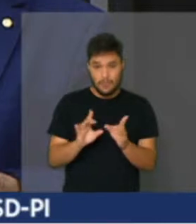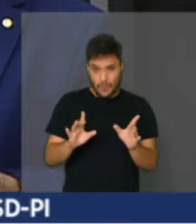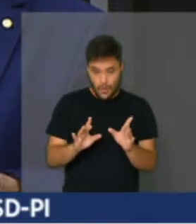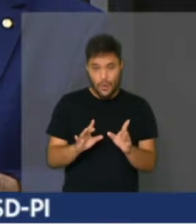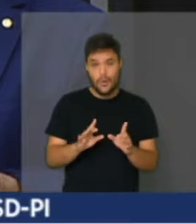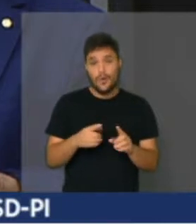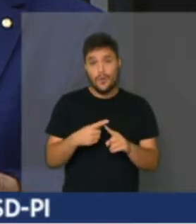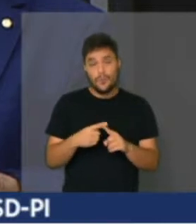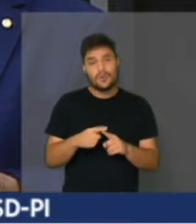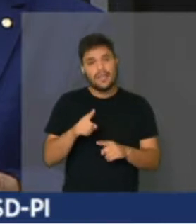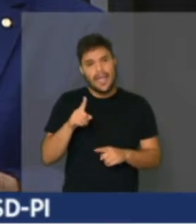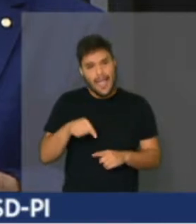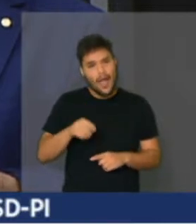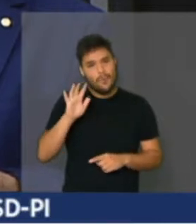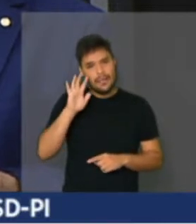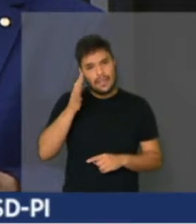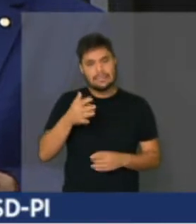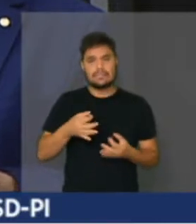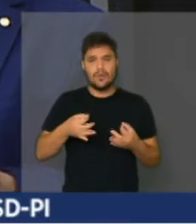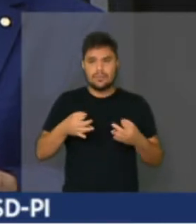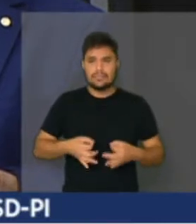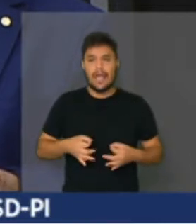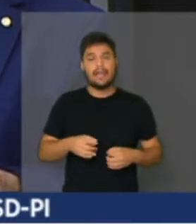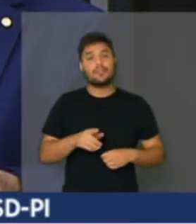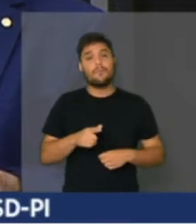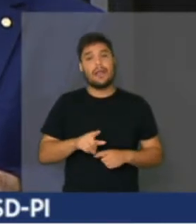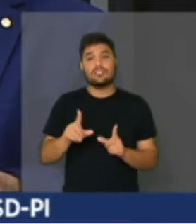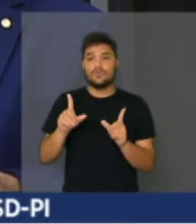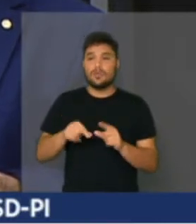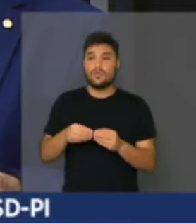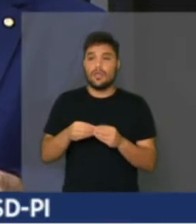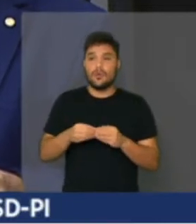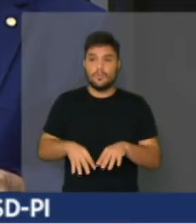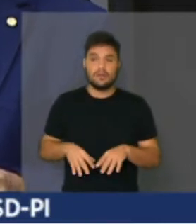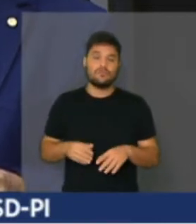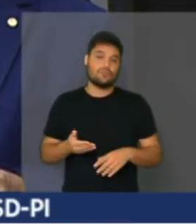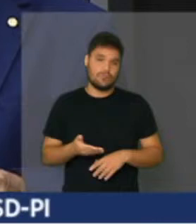EFICIENTE PARA ATENUAR O IMPACTO NEGATIVO PROVOCADO